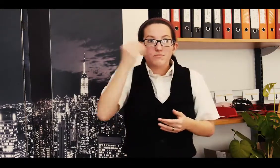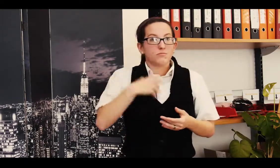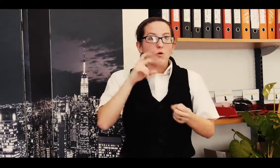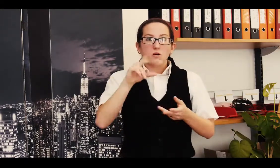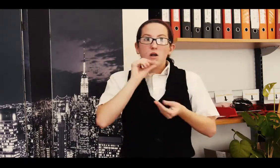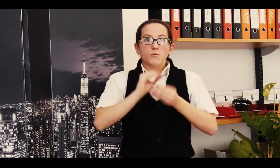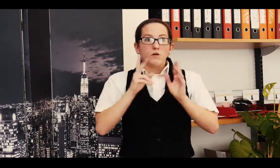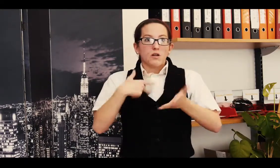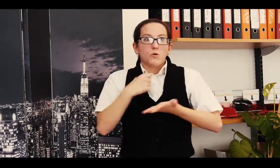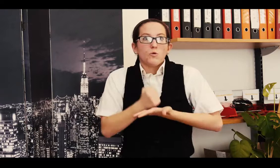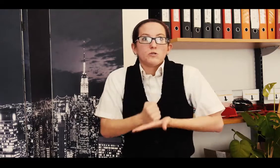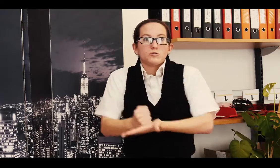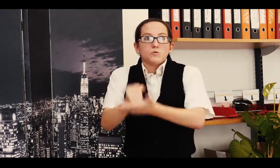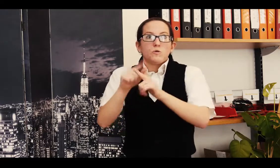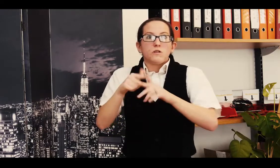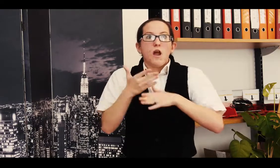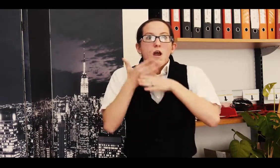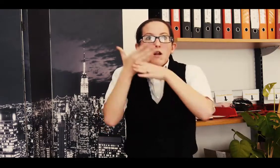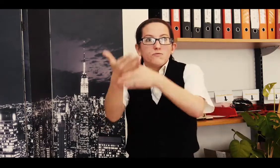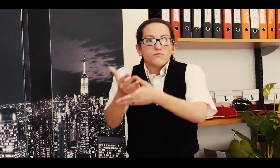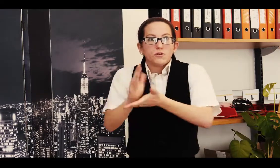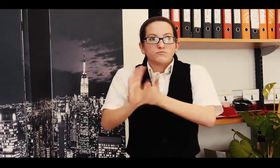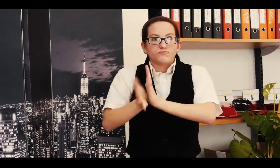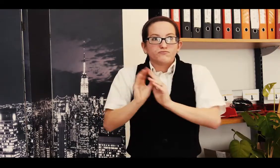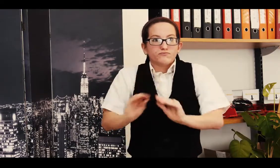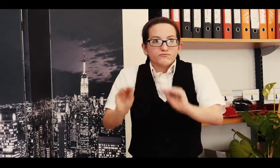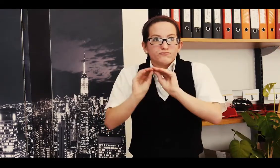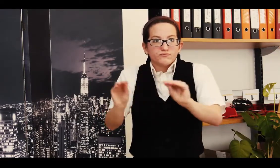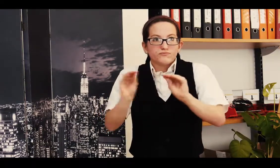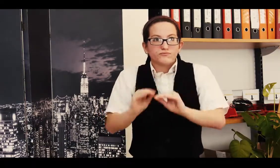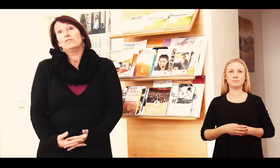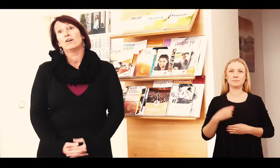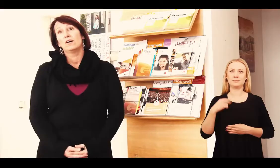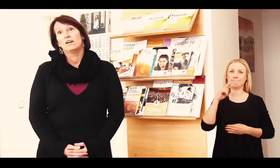Ich meinte, kein Problem, ich kann dich unterstützen und dir helfen, deine Gebärdensprache zu verbessern.